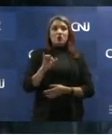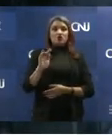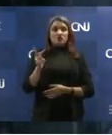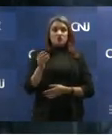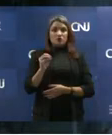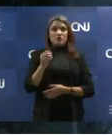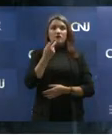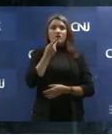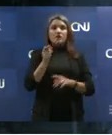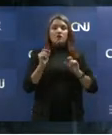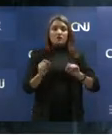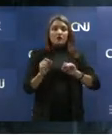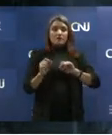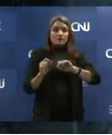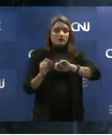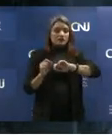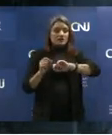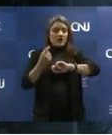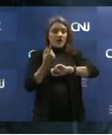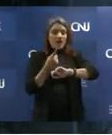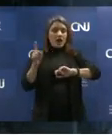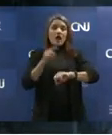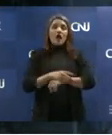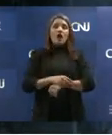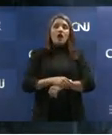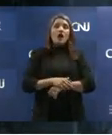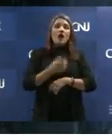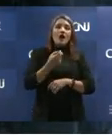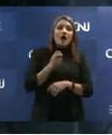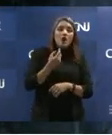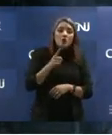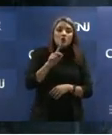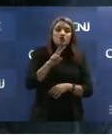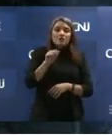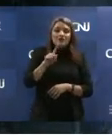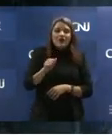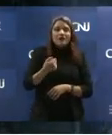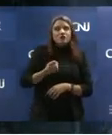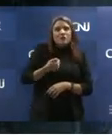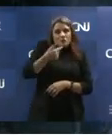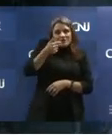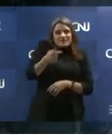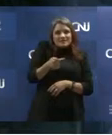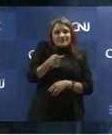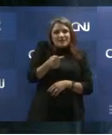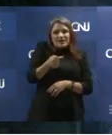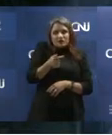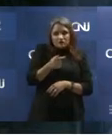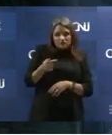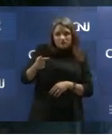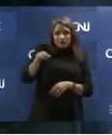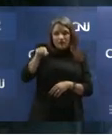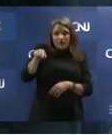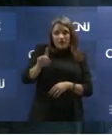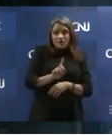ímpar criada no tribunal, a vaga número 7 beneficiou o Ministério Público, fato incontroverso nos presentes autos.